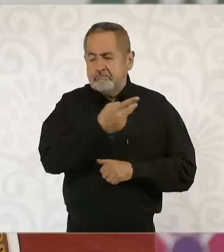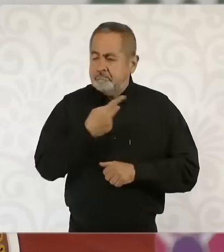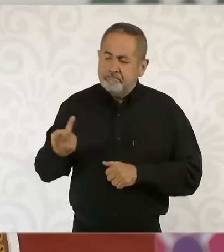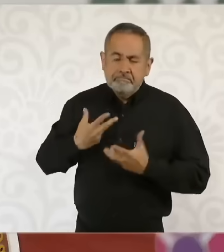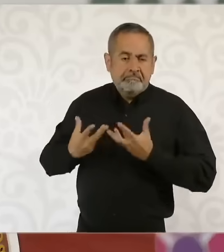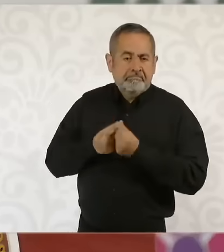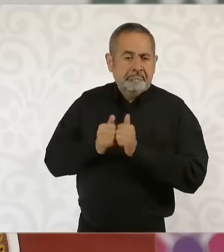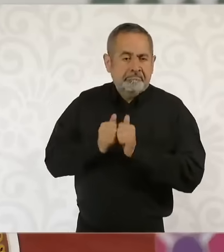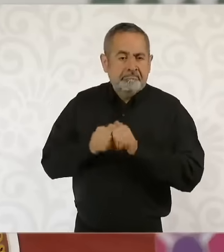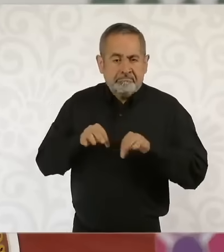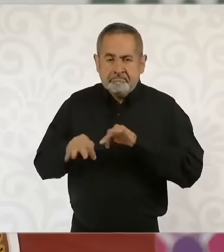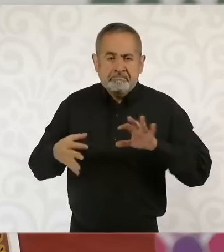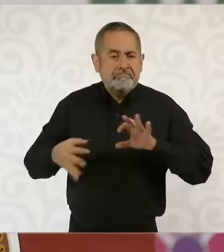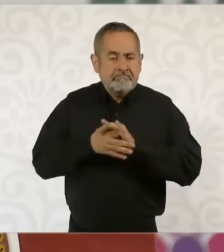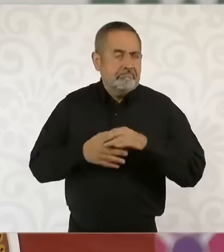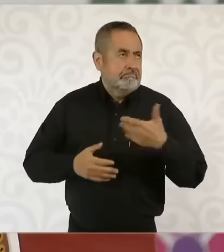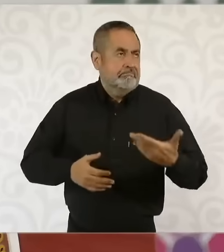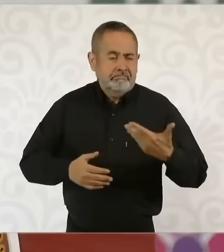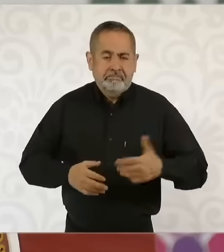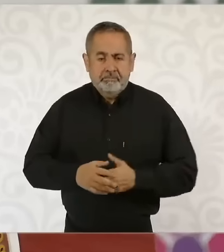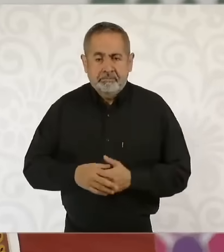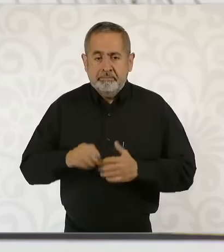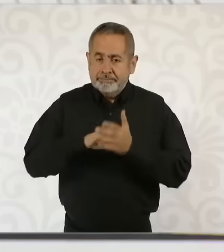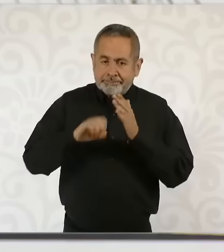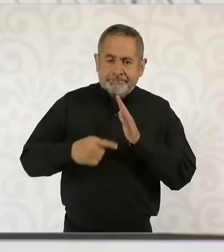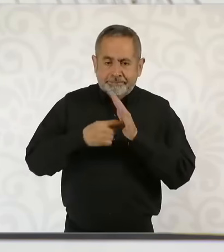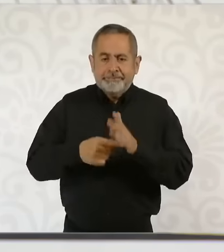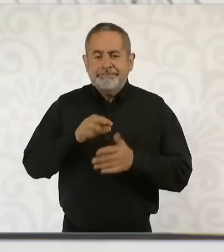colaborando conjuntamente. Ese es un ejemplo de cómo se puede colaborar y